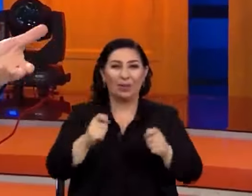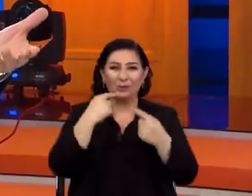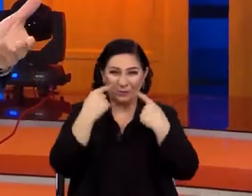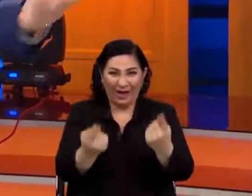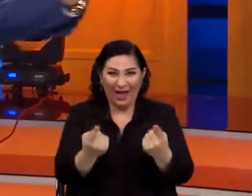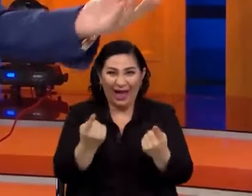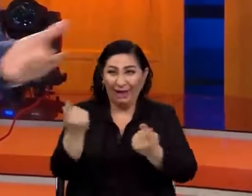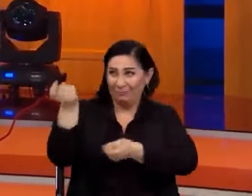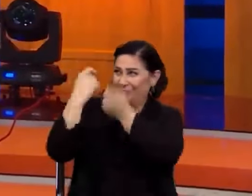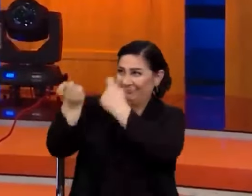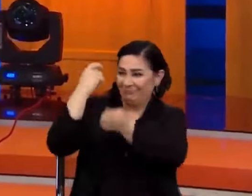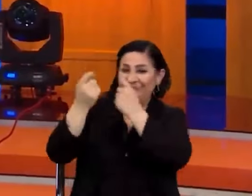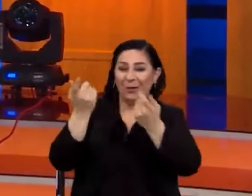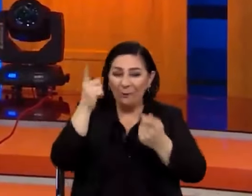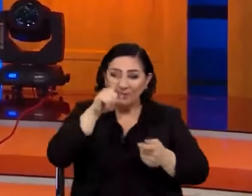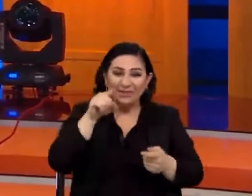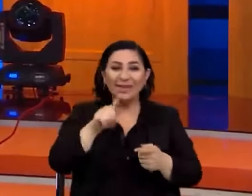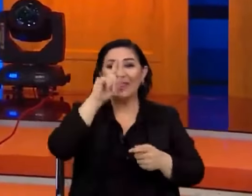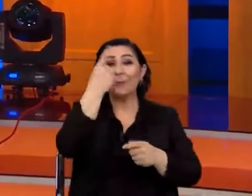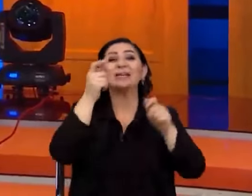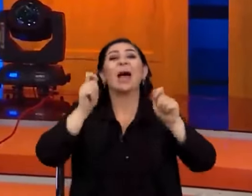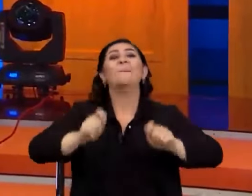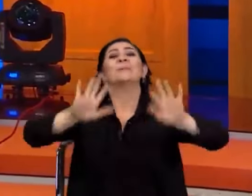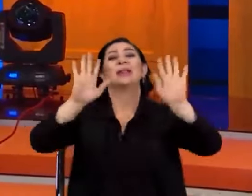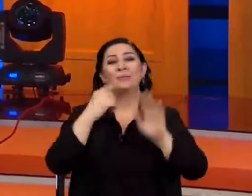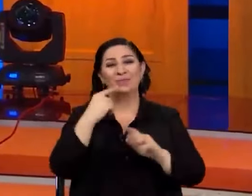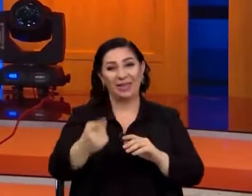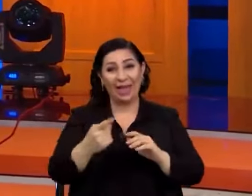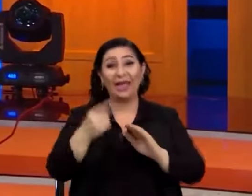programı Dolayısıyla tek başımıza yapmayalım diye geçen hafta program